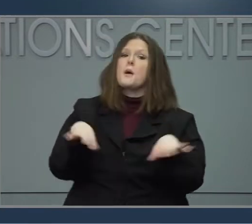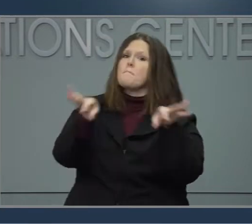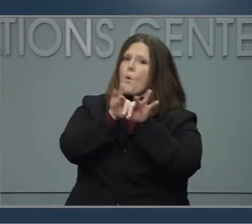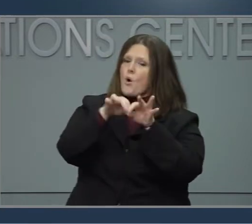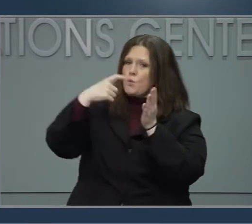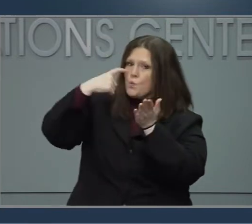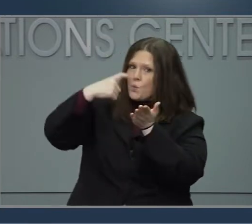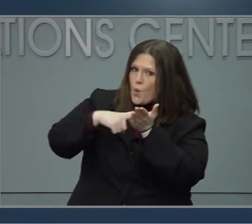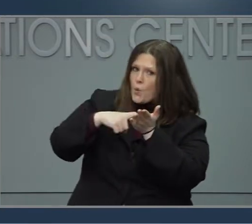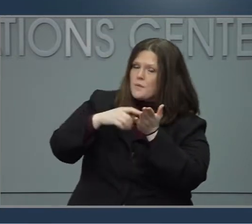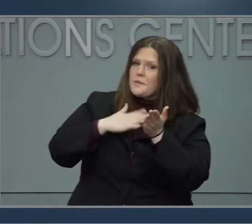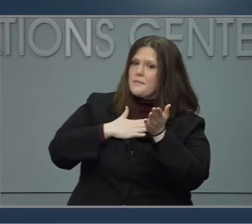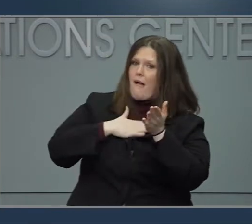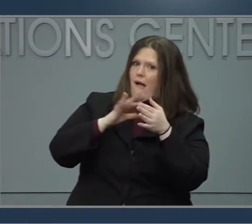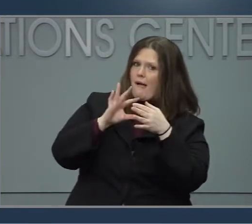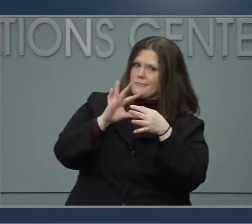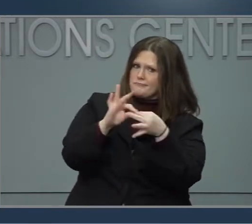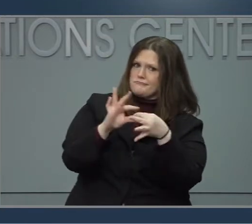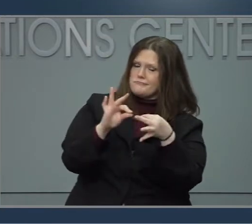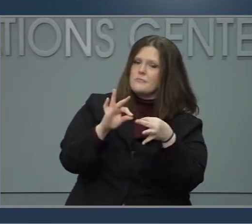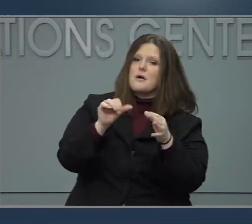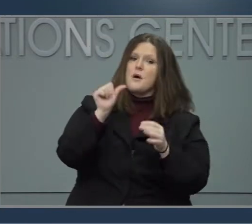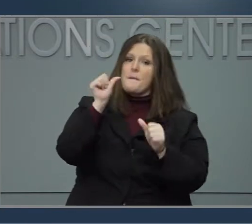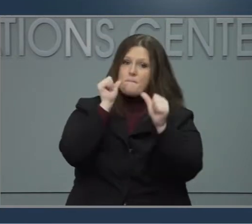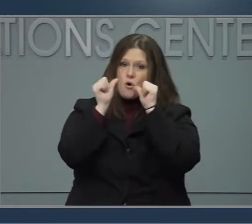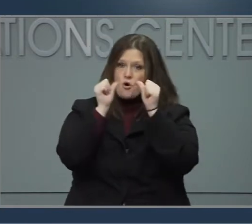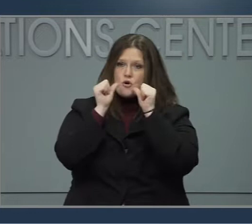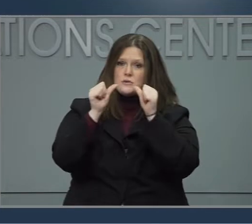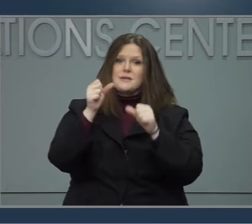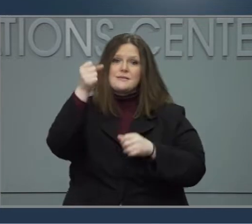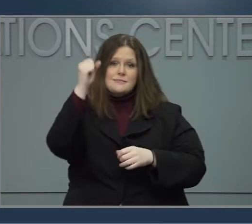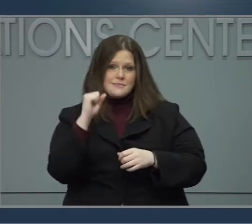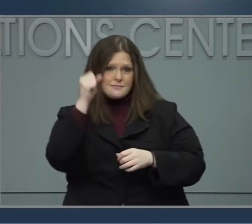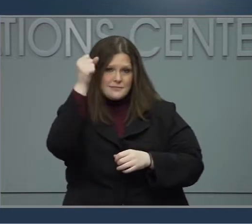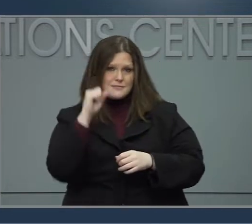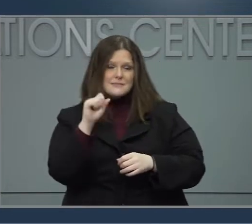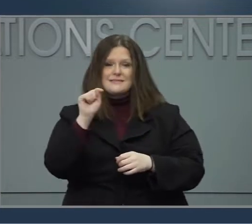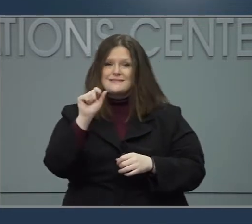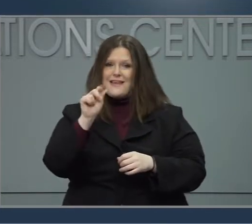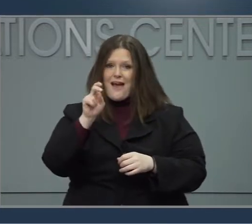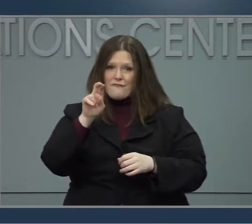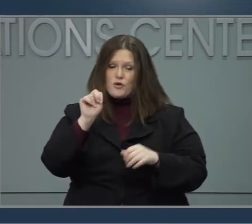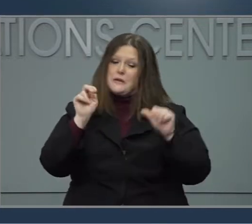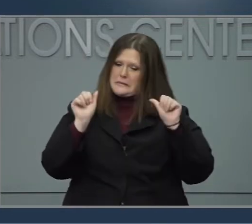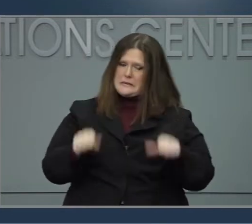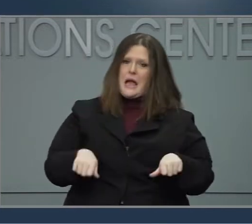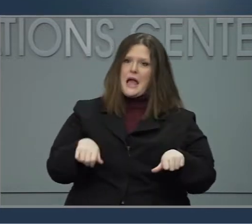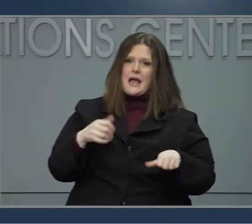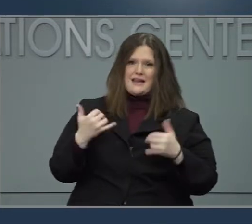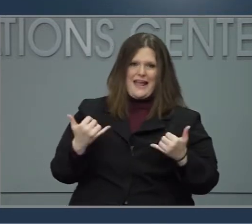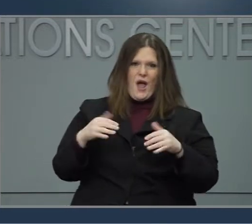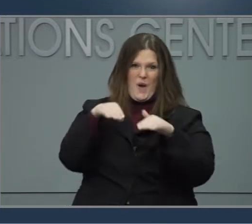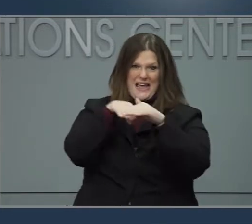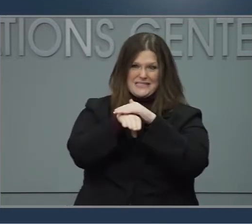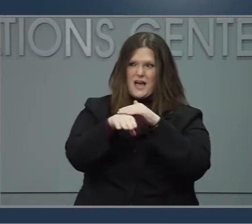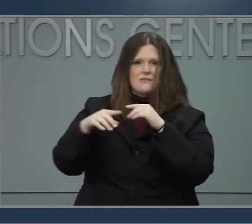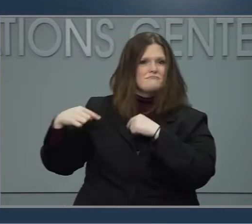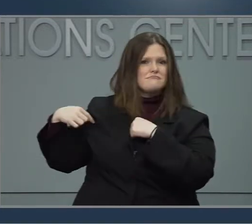También es importante recalcar que los bares y tabernas en interiores podrán abrir por primera vez desde casi el principio de la pandemia.